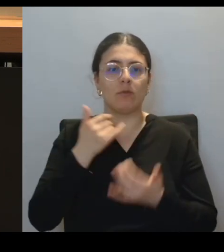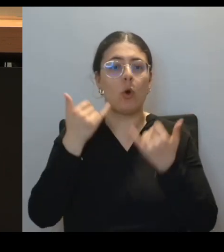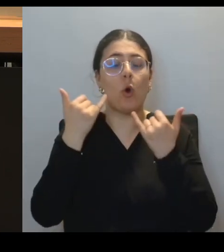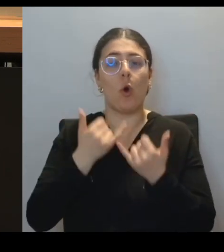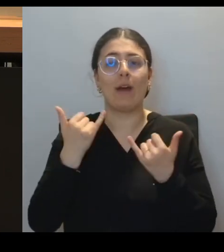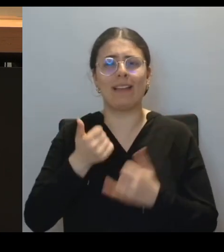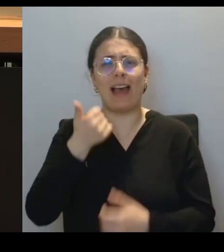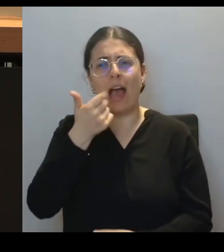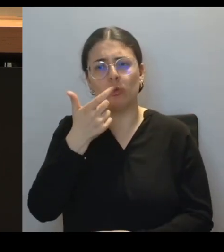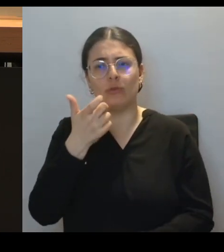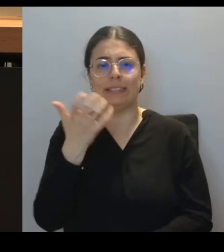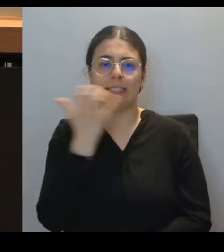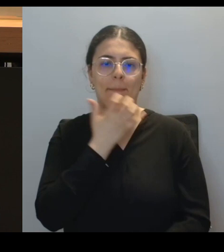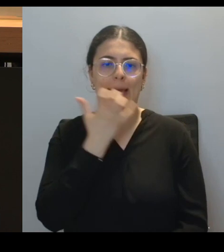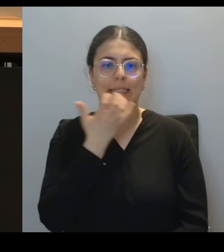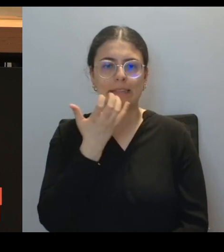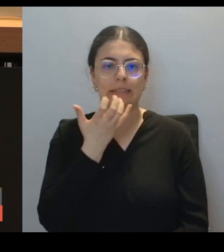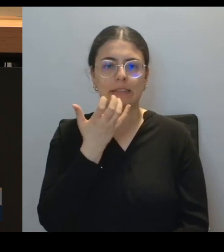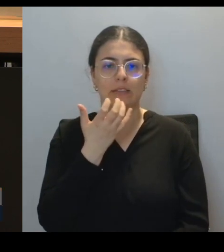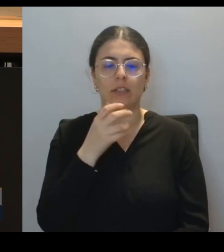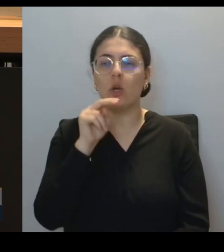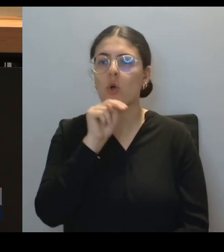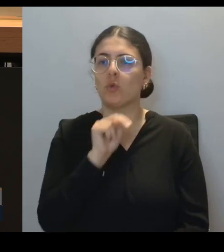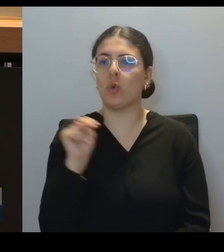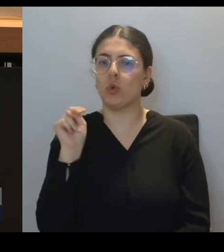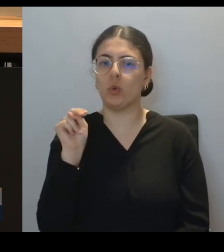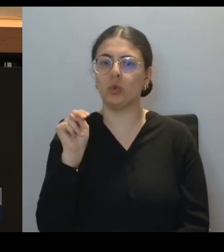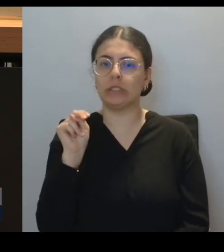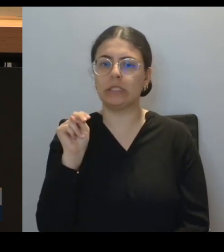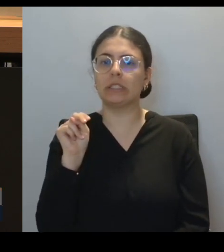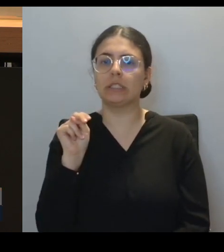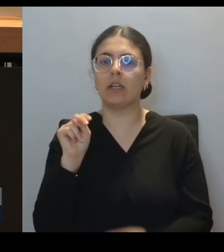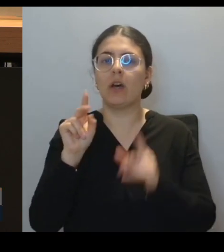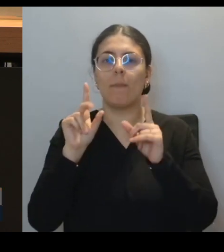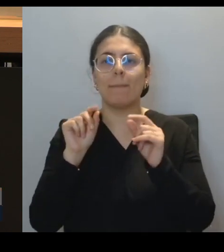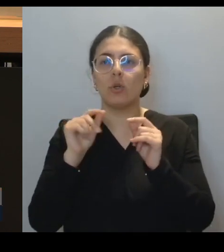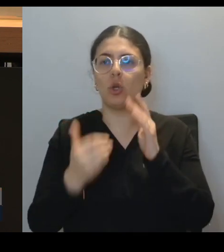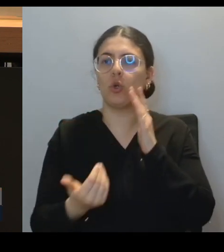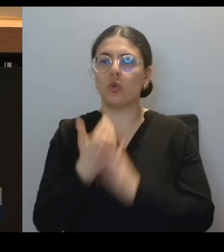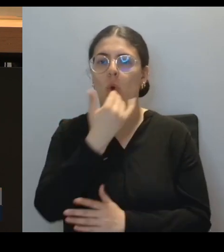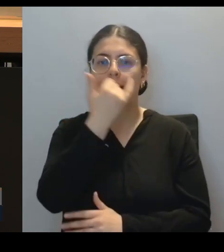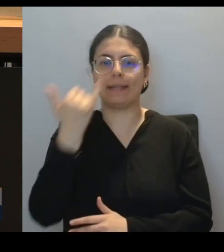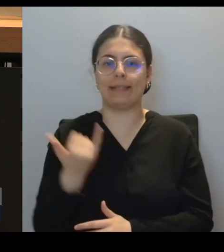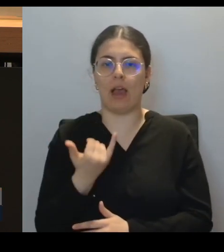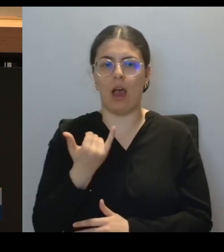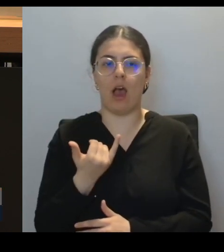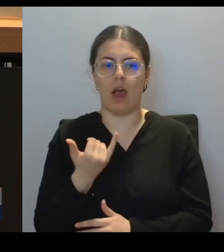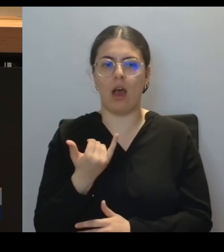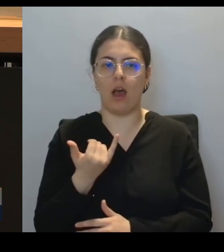Neujahr für die Völker Mesopotamiens. In dem Sinne wünsche ich allen ein fröhliches Newrozfest.